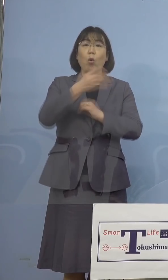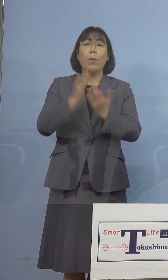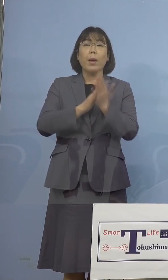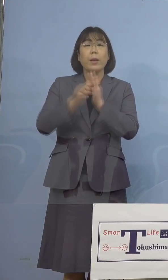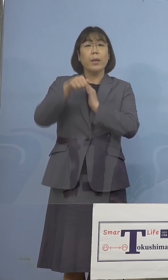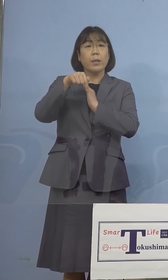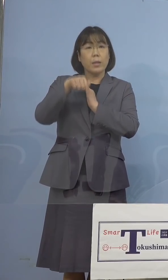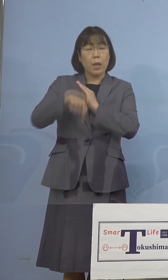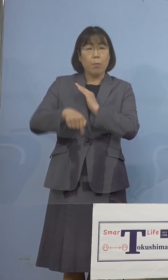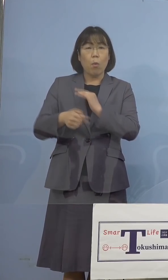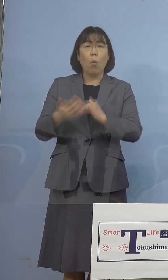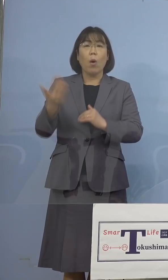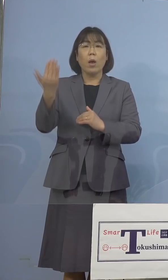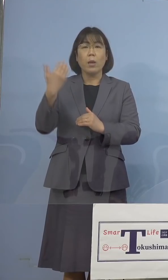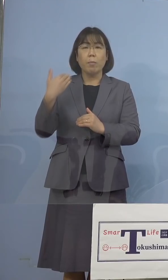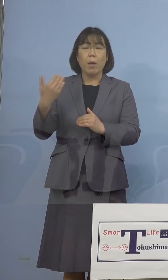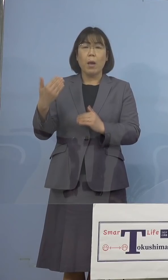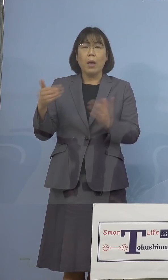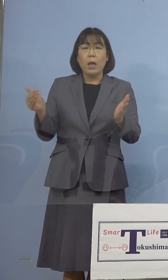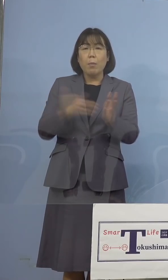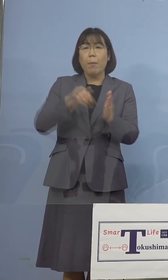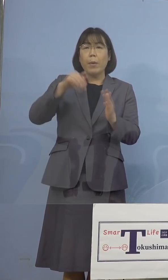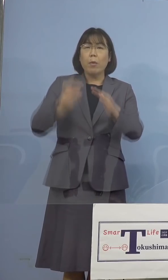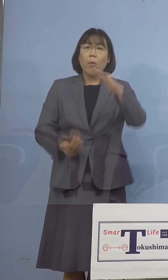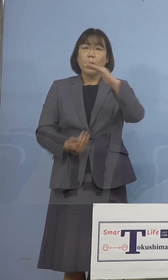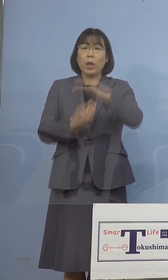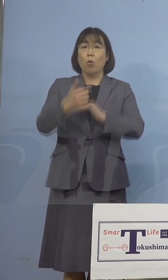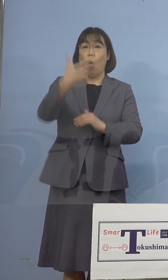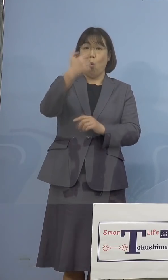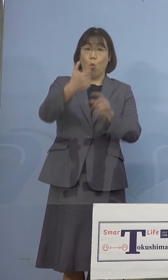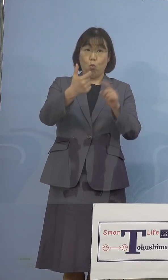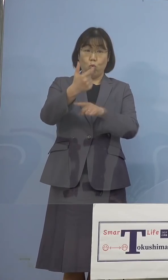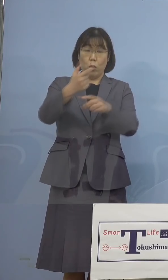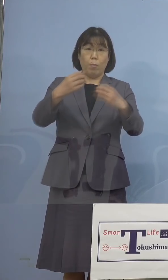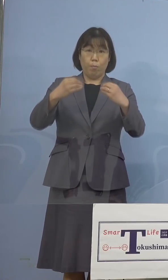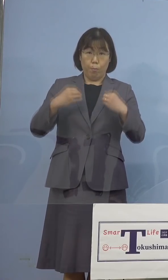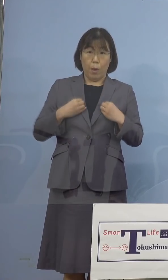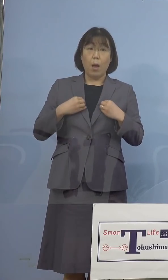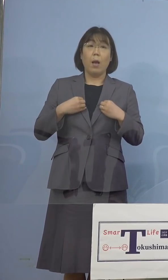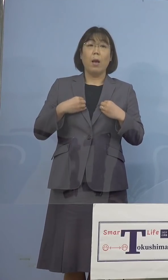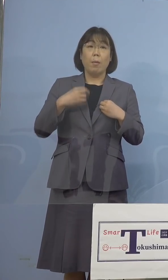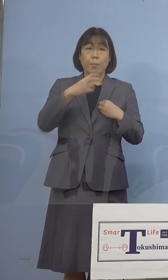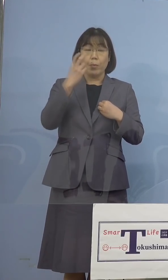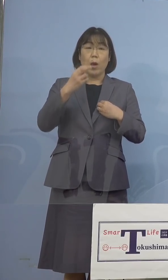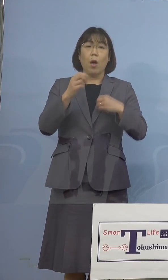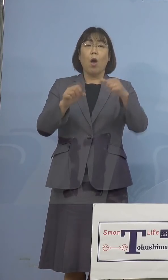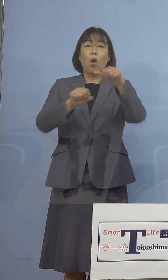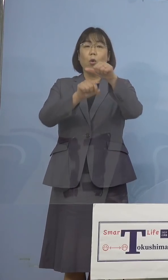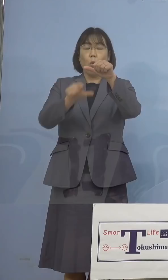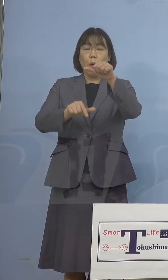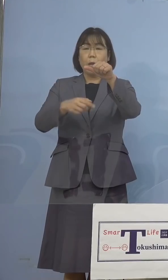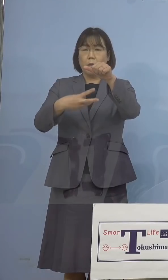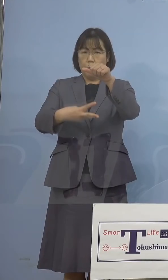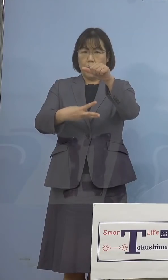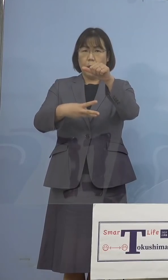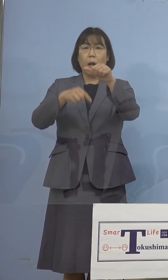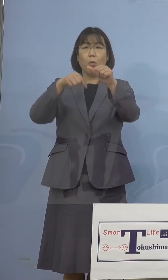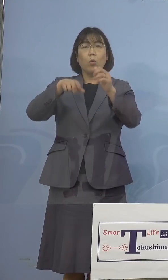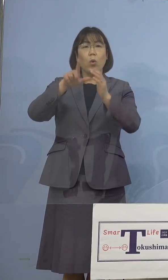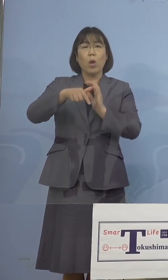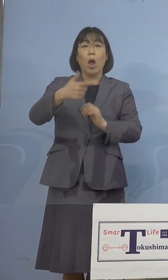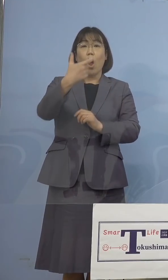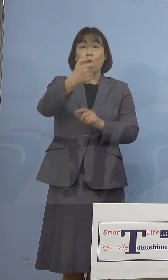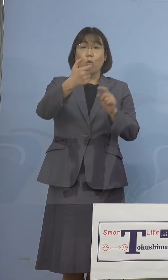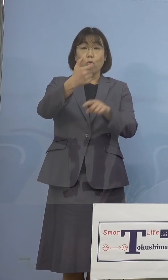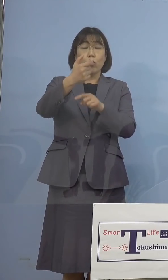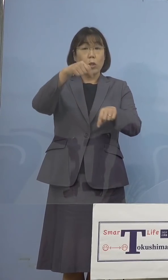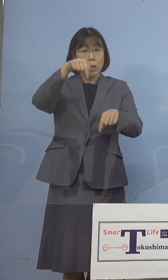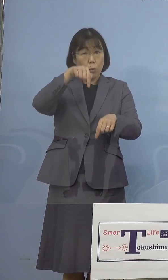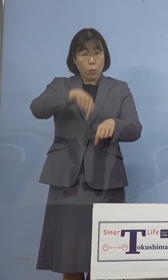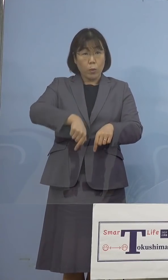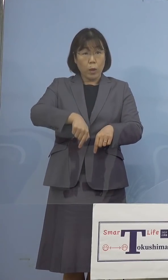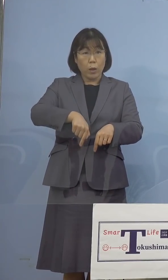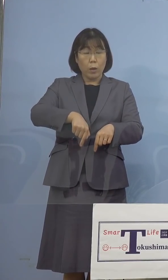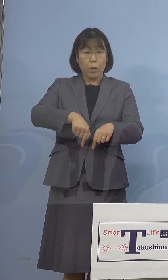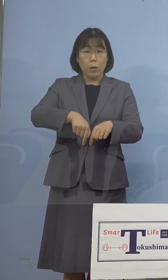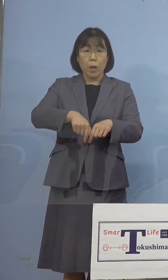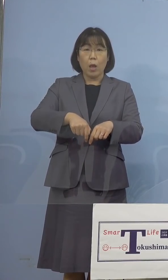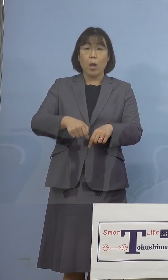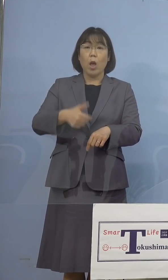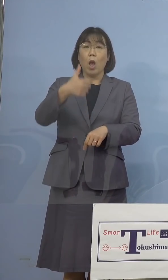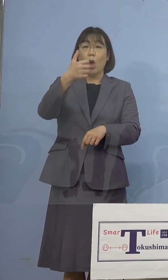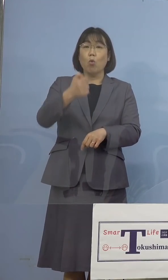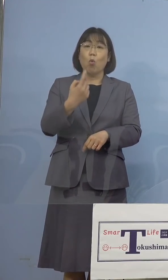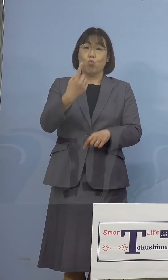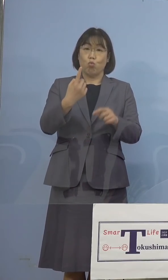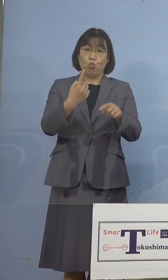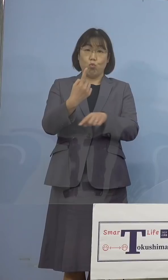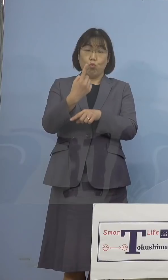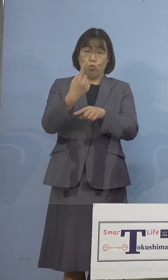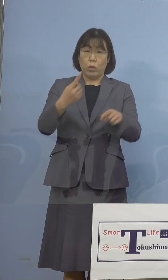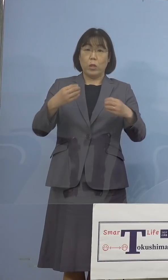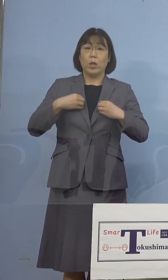過去最高の60名を記録した、5月3日 この時は 60名のうち51名がクラスター関係